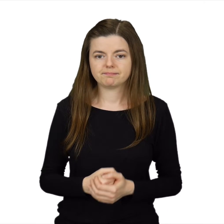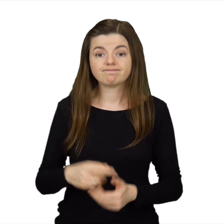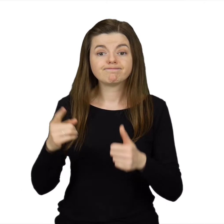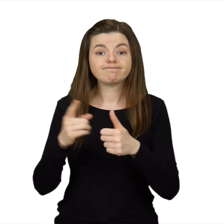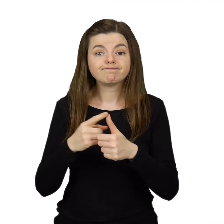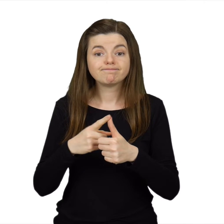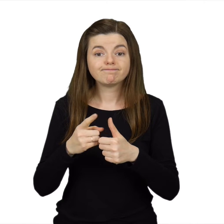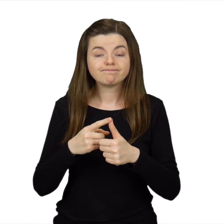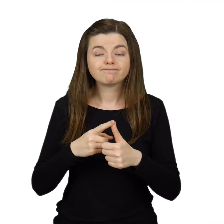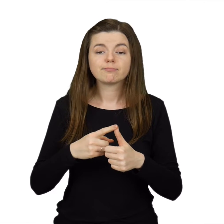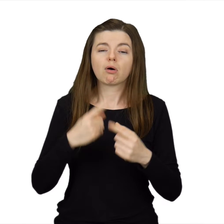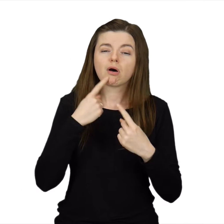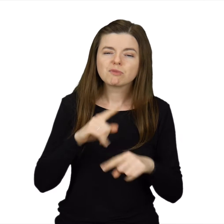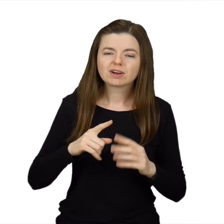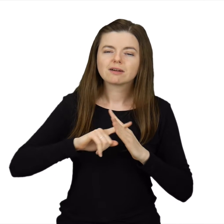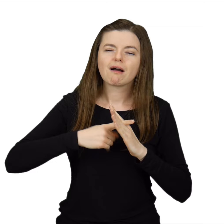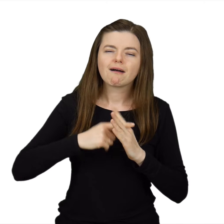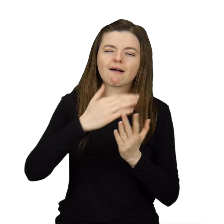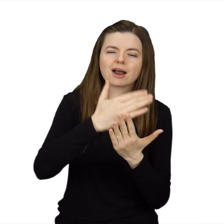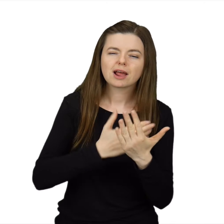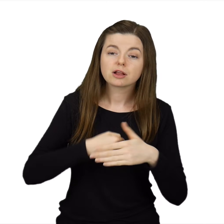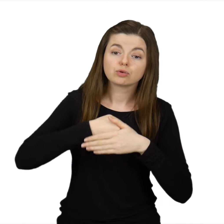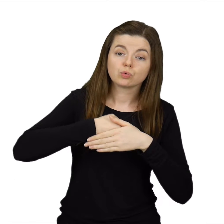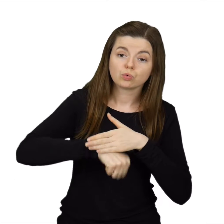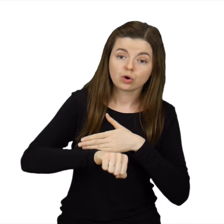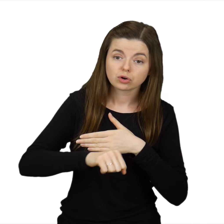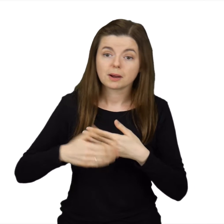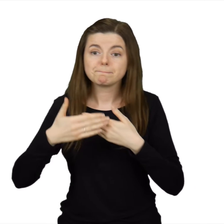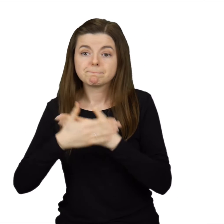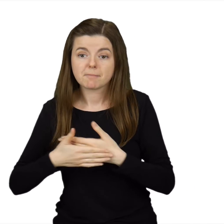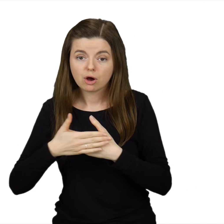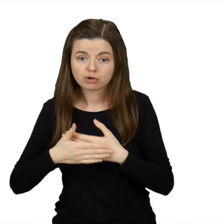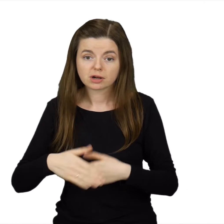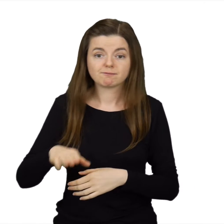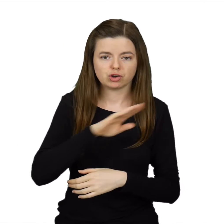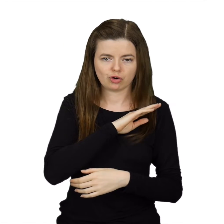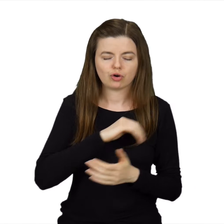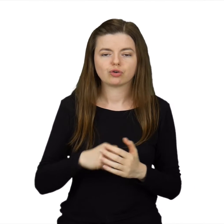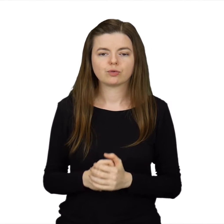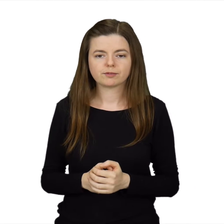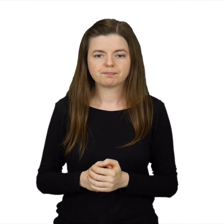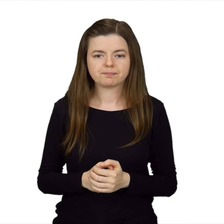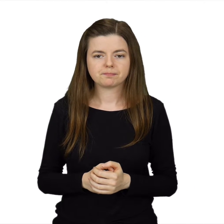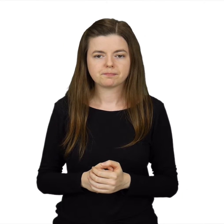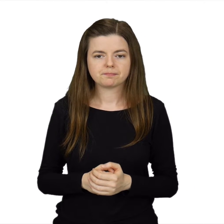prowadzenie rejestru urodzeń, małżeństw i zgonów,